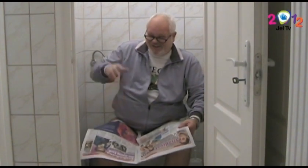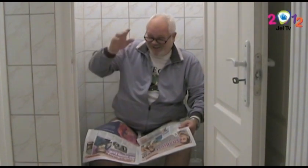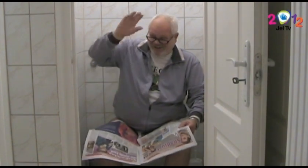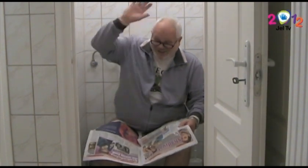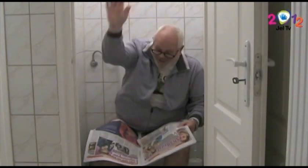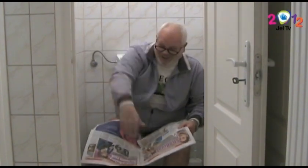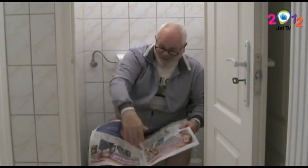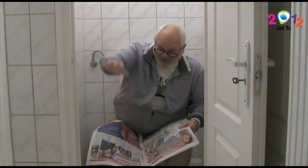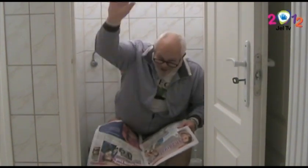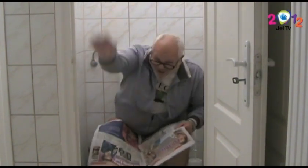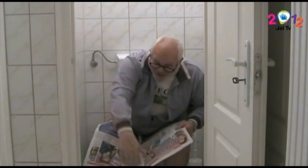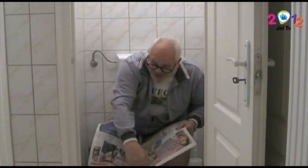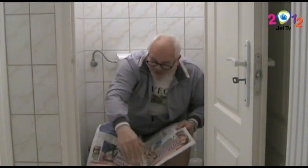Hé, figyelj!